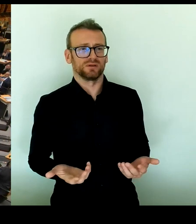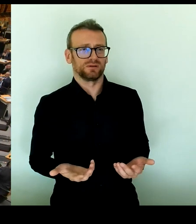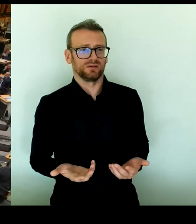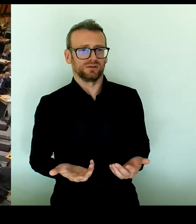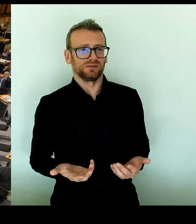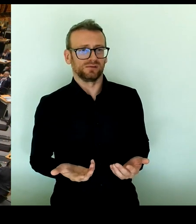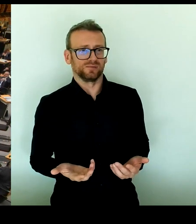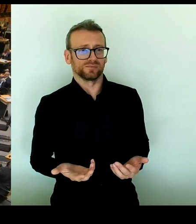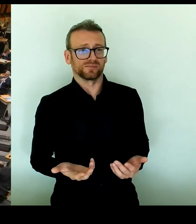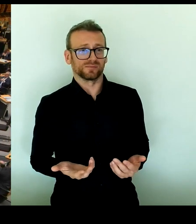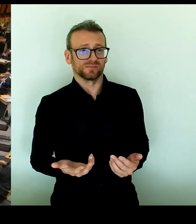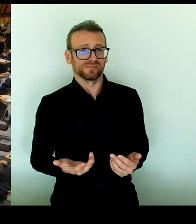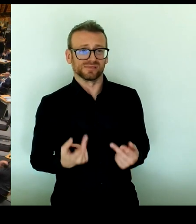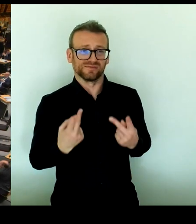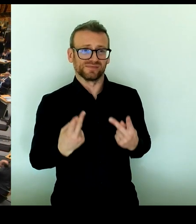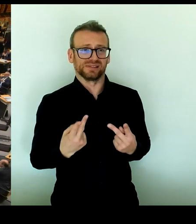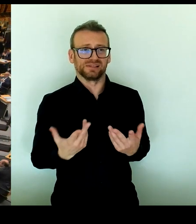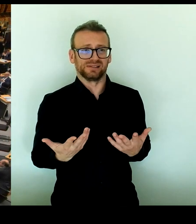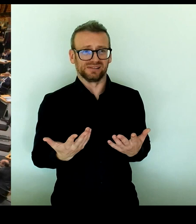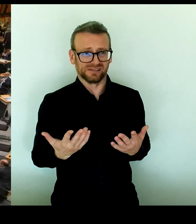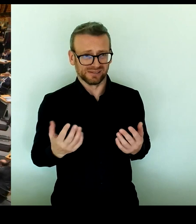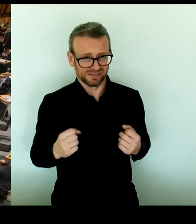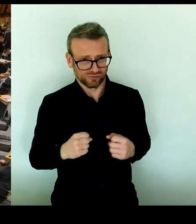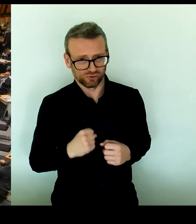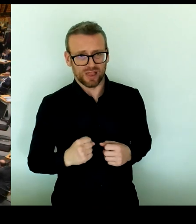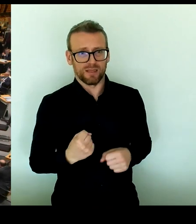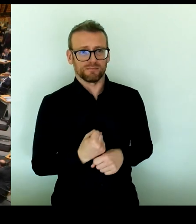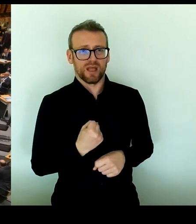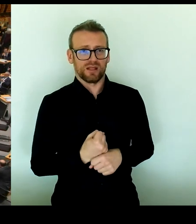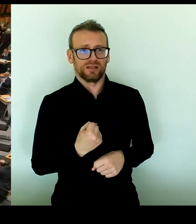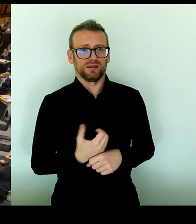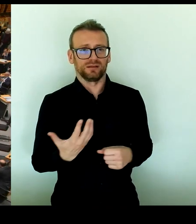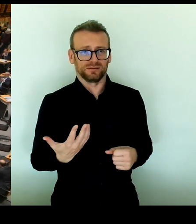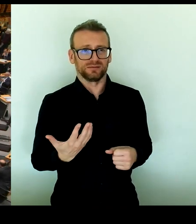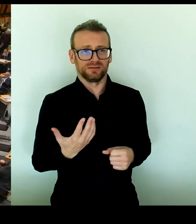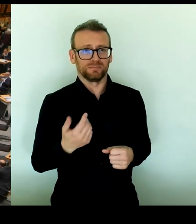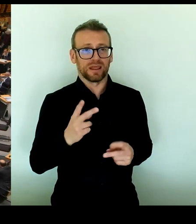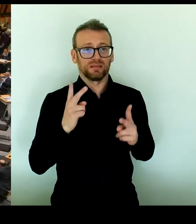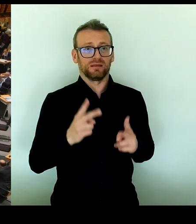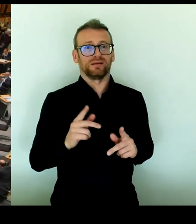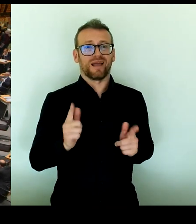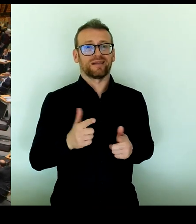Sehr geehrte Frau Präsidentin, meine sehr geehrten Damen und Herren! Es wurde viel über Berlin gesprochen.